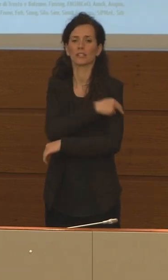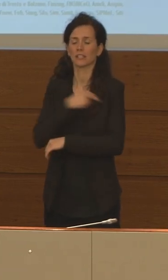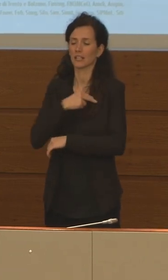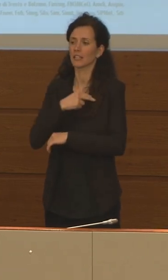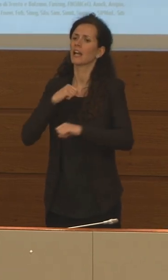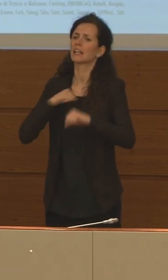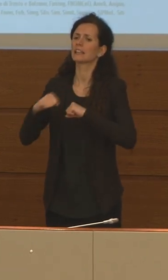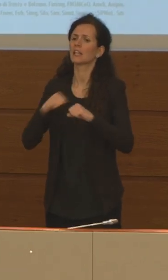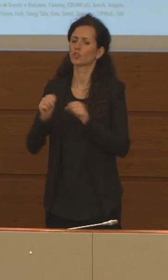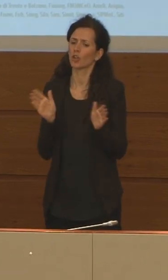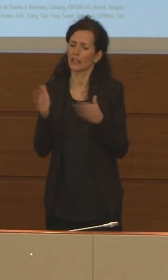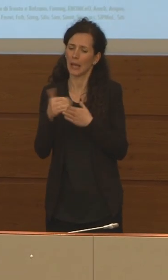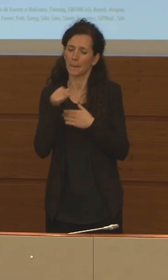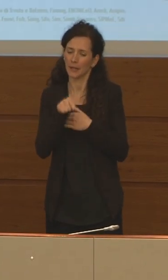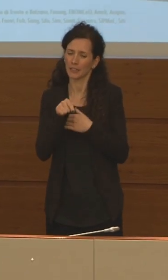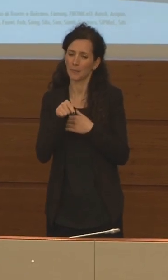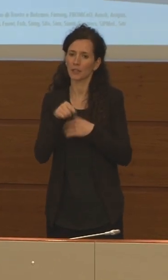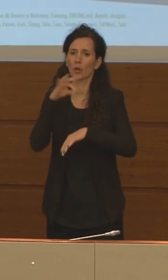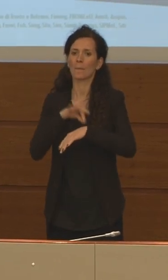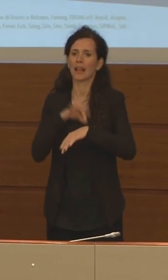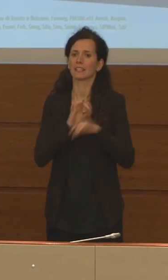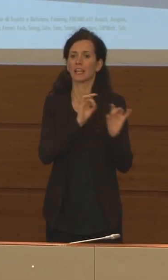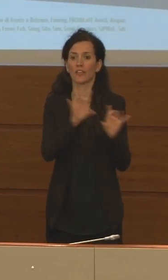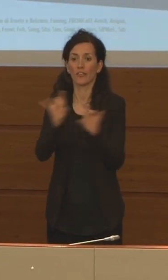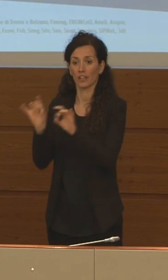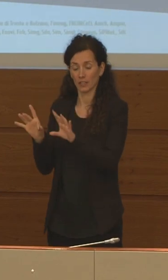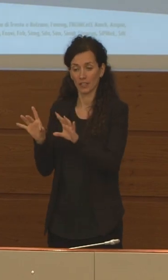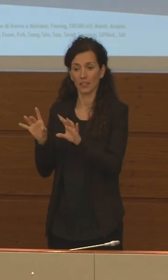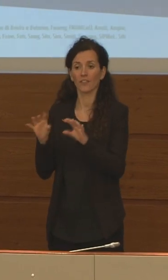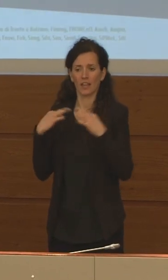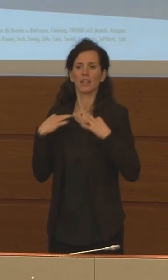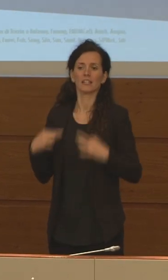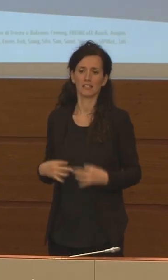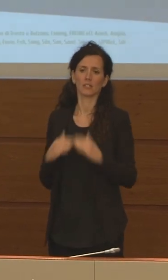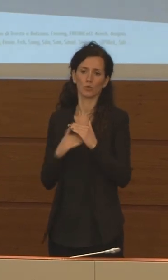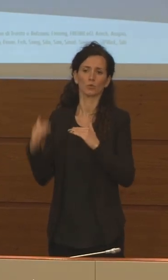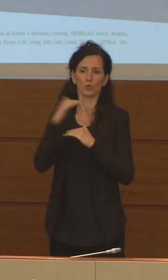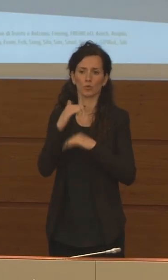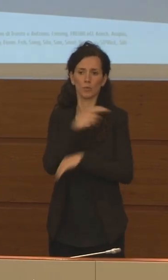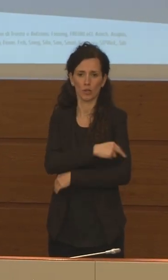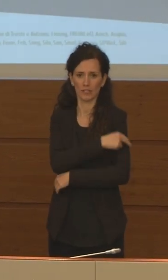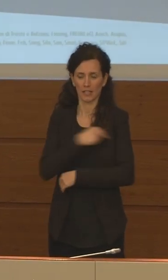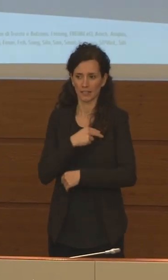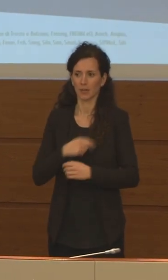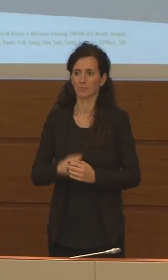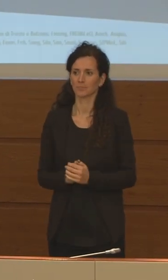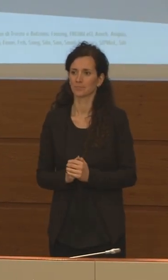del Dipartimento Malattie Infettive dell'Istituto Superiore di Sanità.